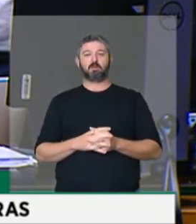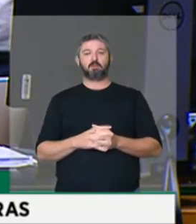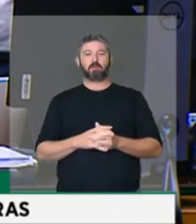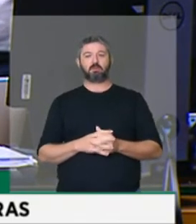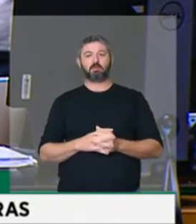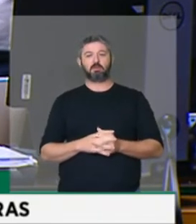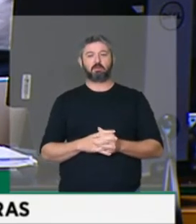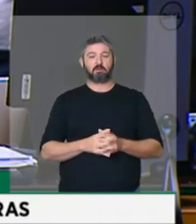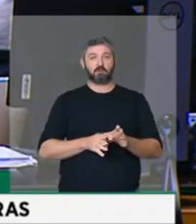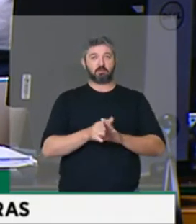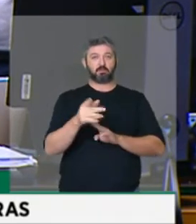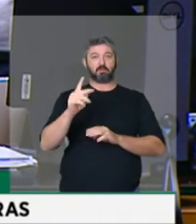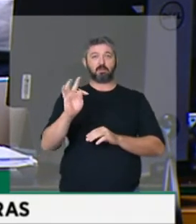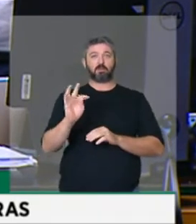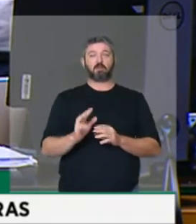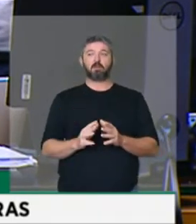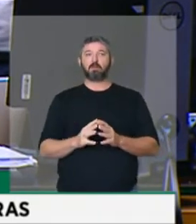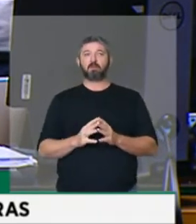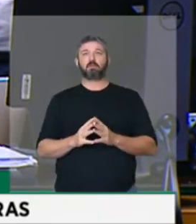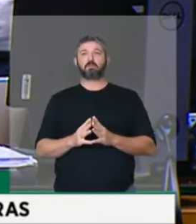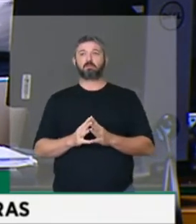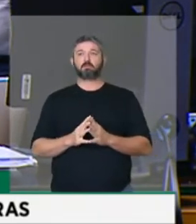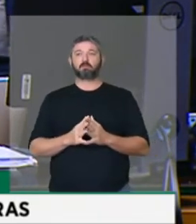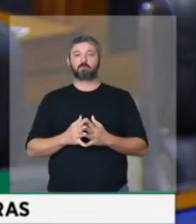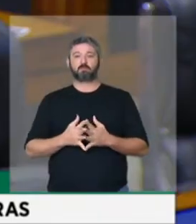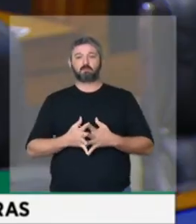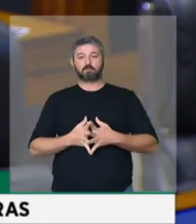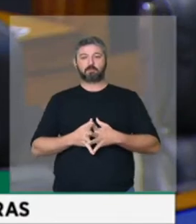O PSL QUANTO AOS PRESSUPOSTOS CONSTITUCIONAIS DE RELEVÂNCIA E URGÊNCIA DA MEDIDA PROVISÓRIA ORIENTA SIM.